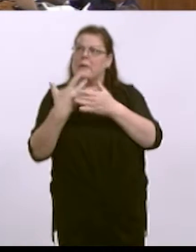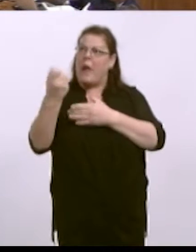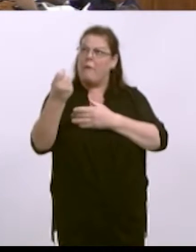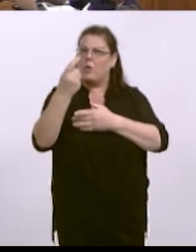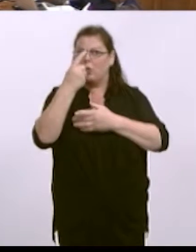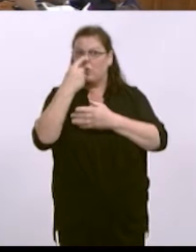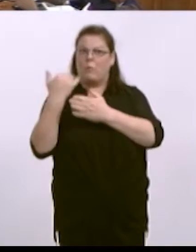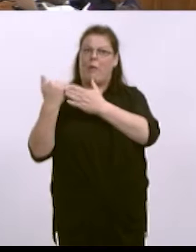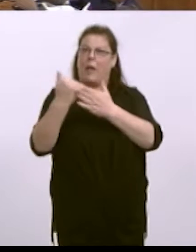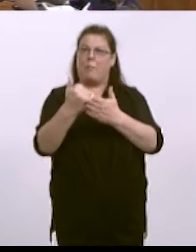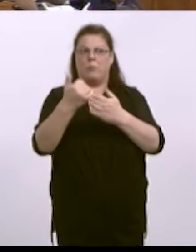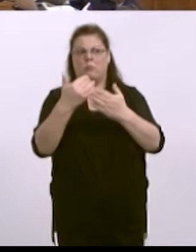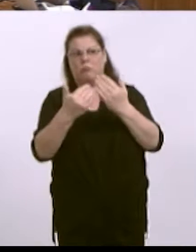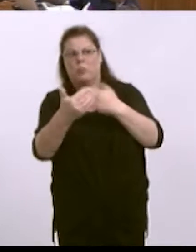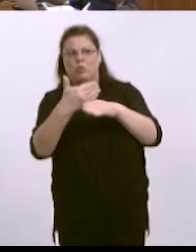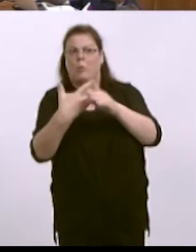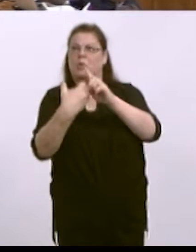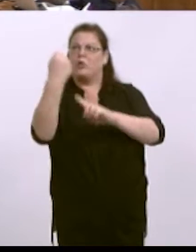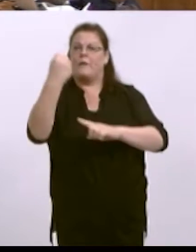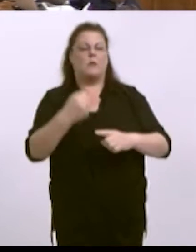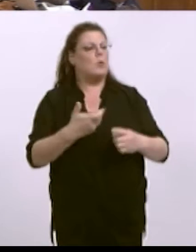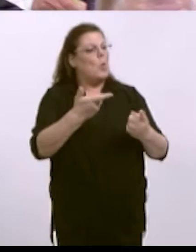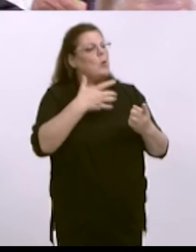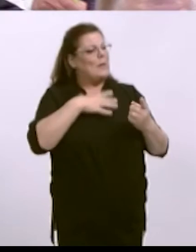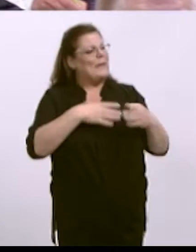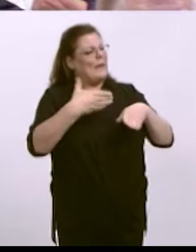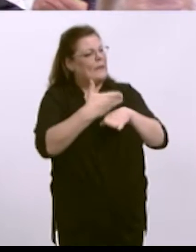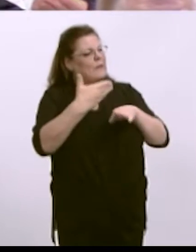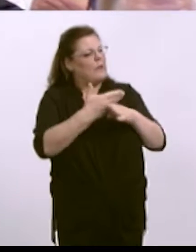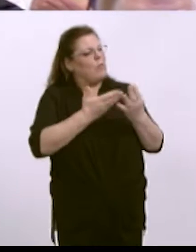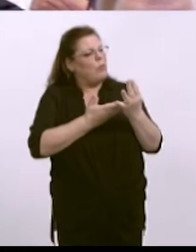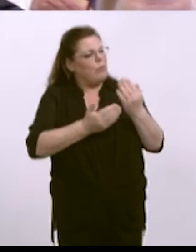wrth gwrs, sydd ar gael trwyír flwyddyn. Mae Surf Snowdonia yn un enghraifft rym ni